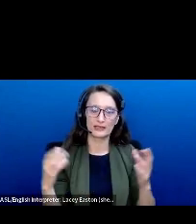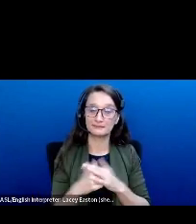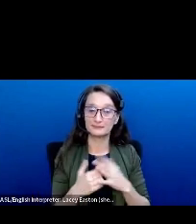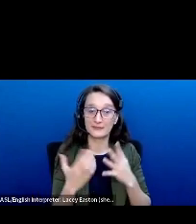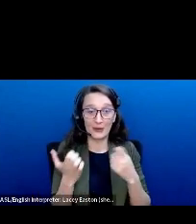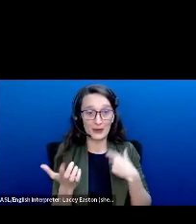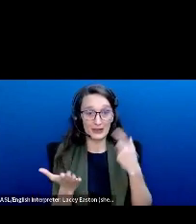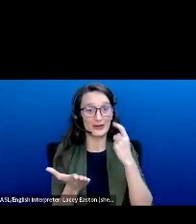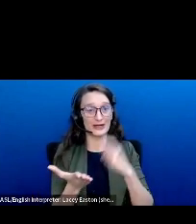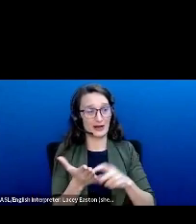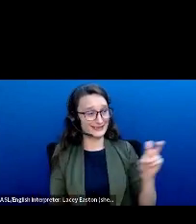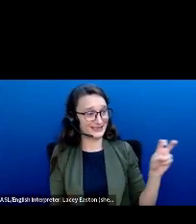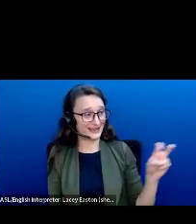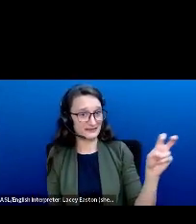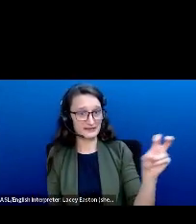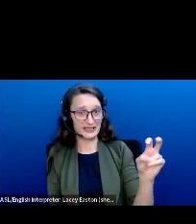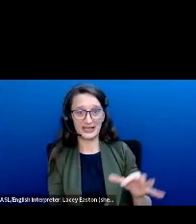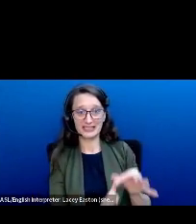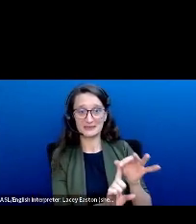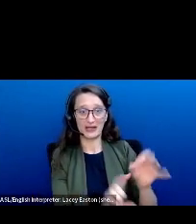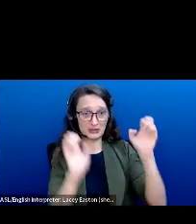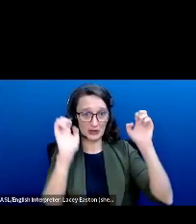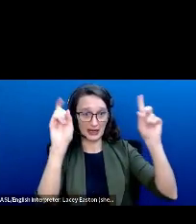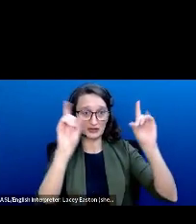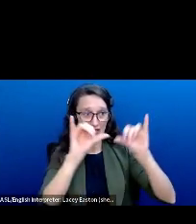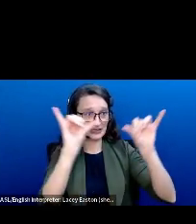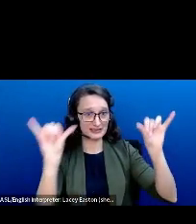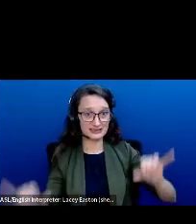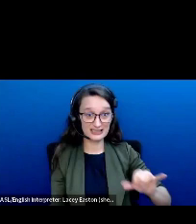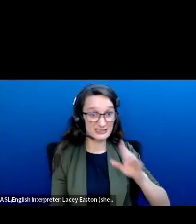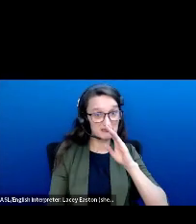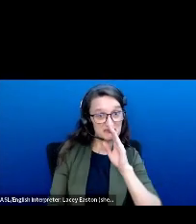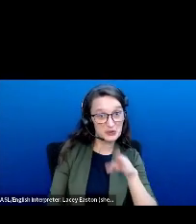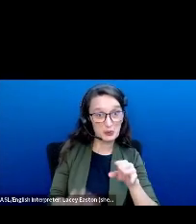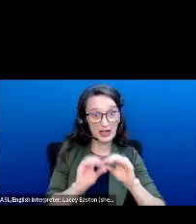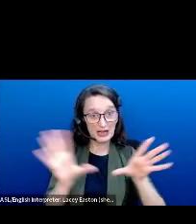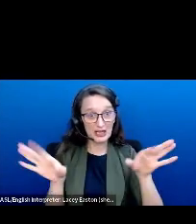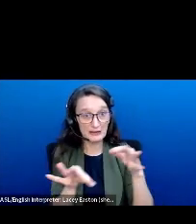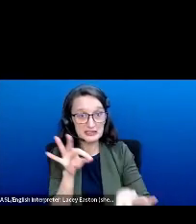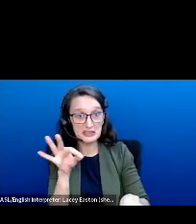los sistemas de educación especial no siempre es el proceso más sencillo ni el más fácil